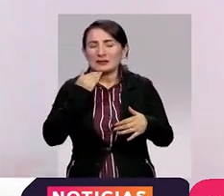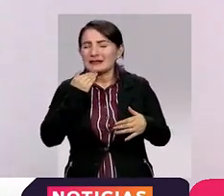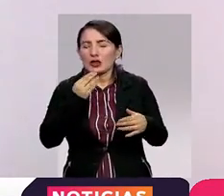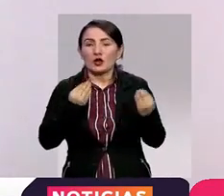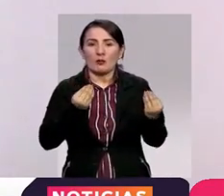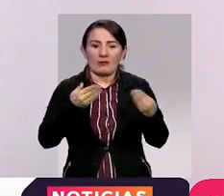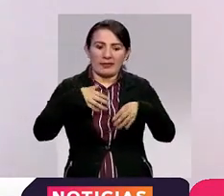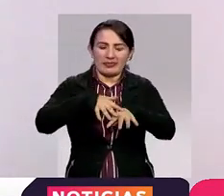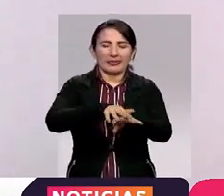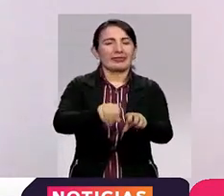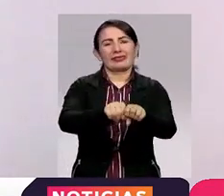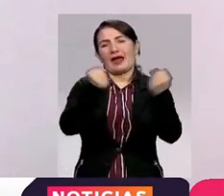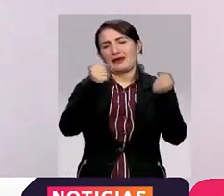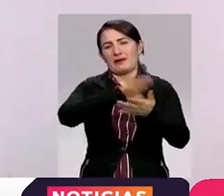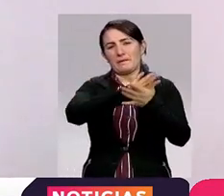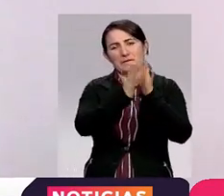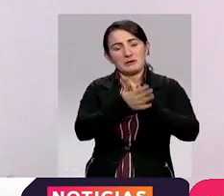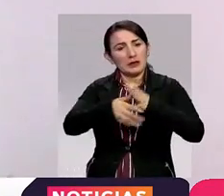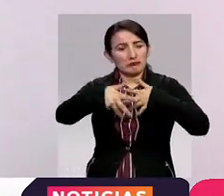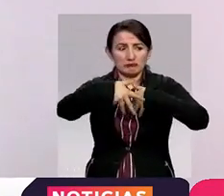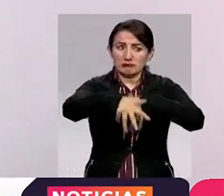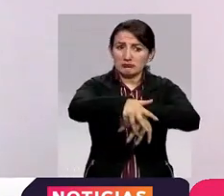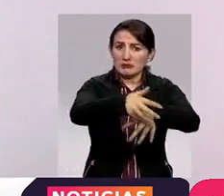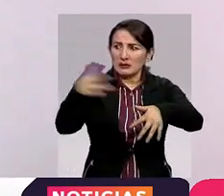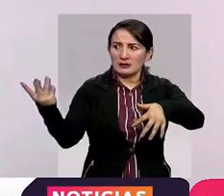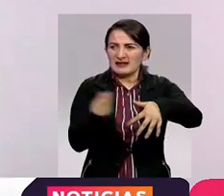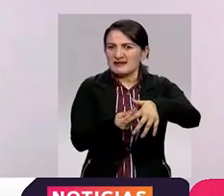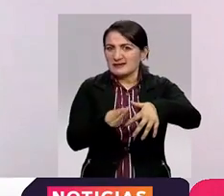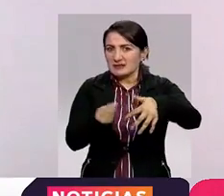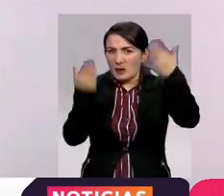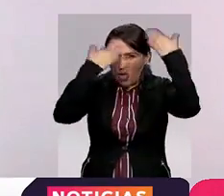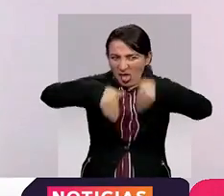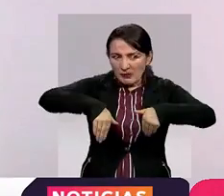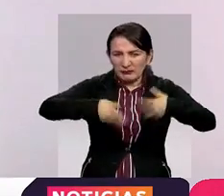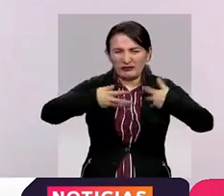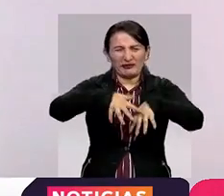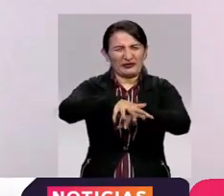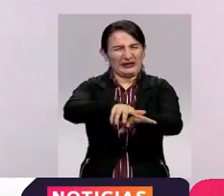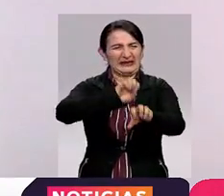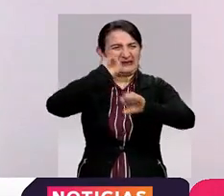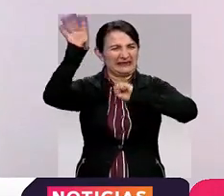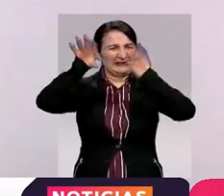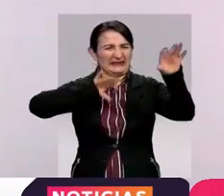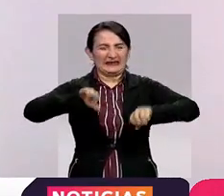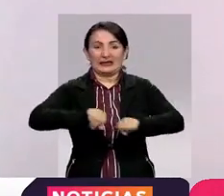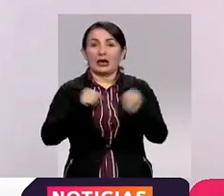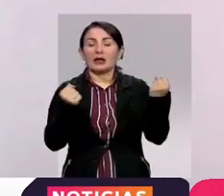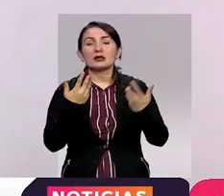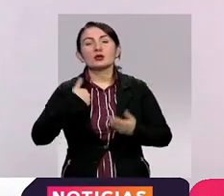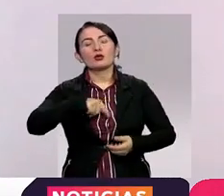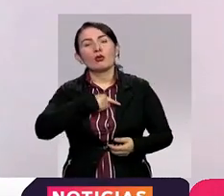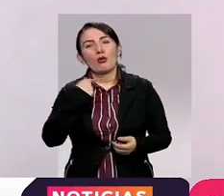FóRMULA PARA QUE NO INGRESEN